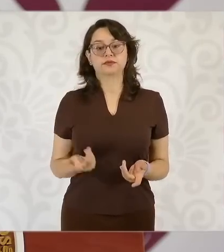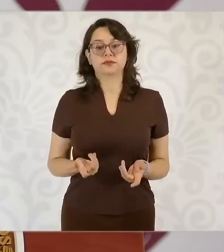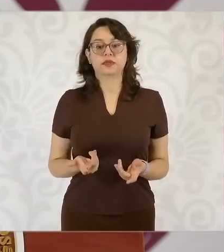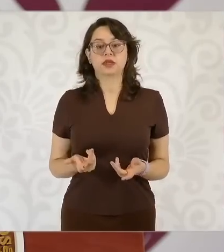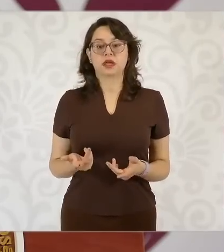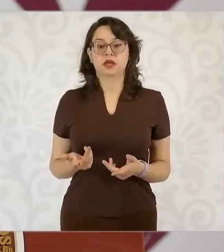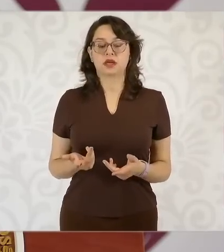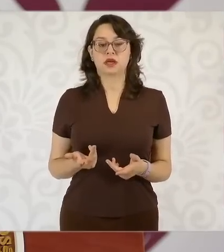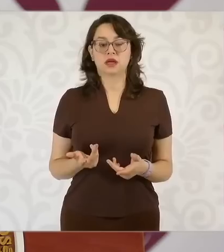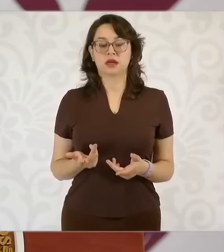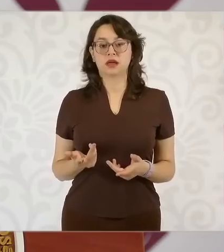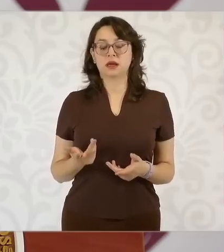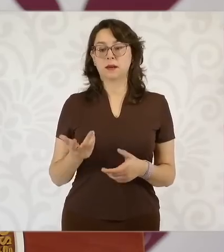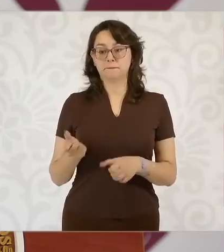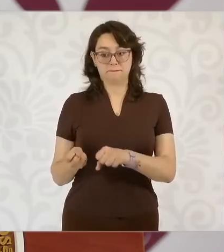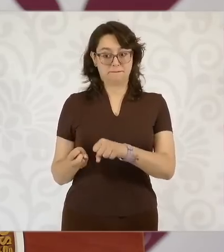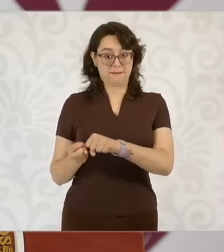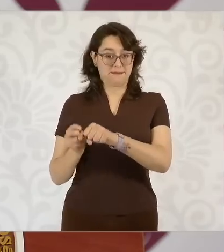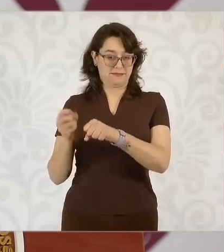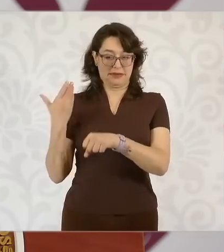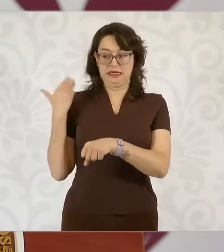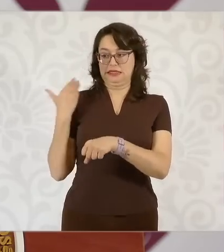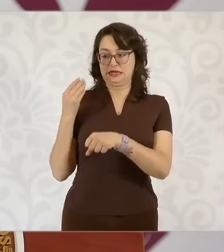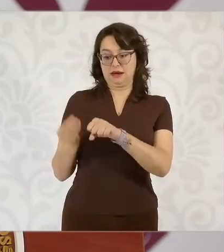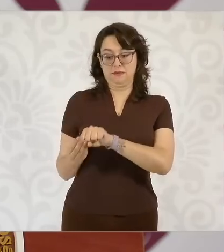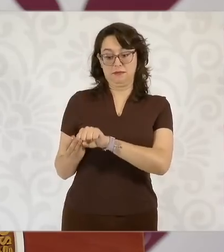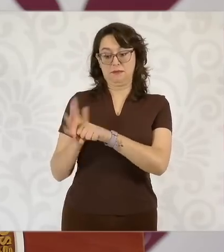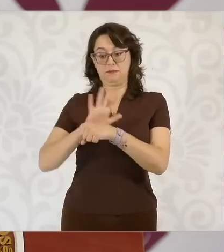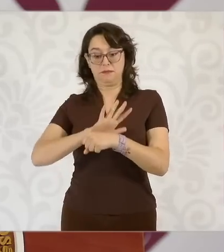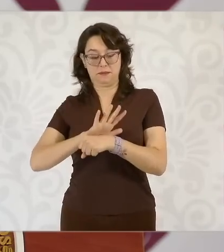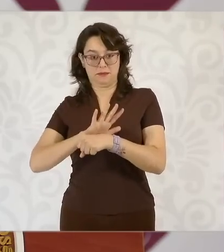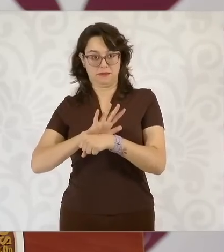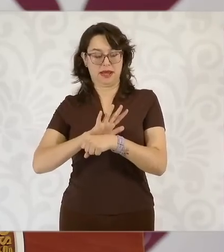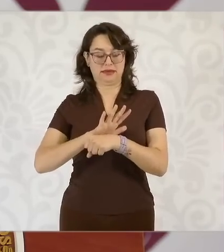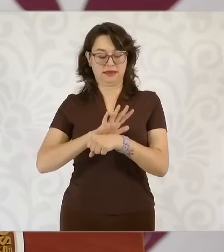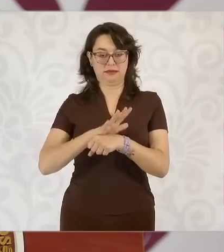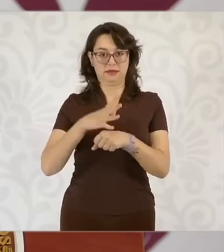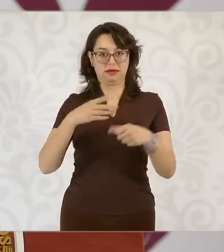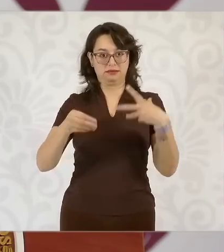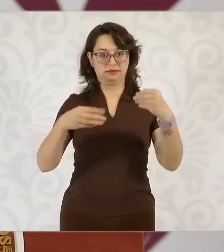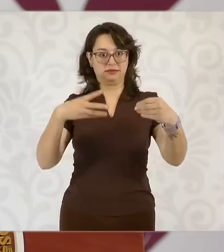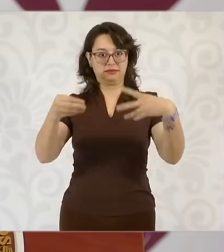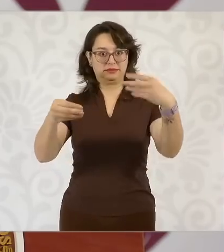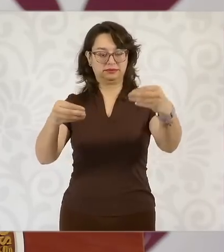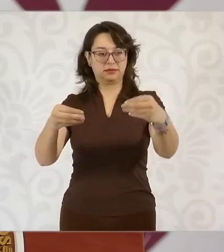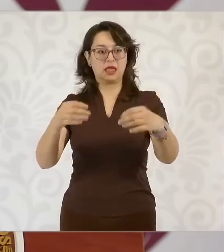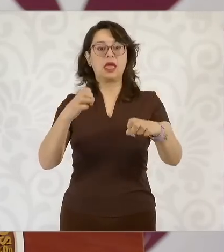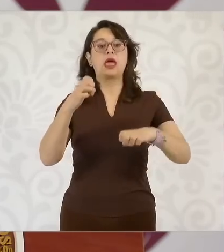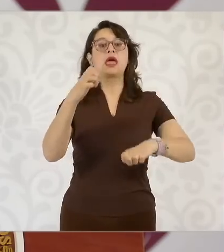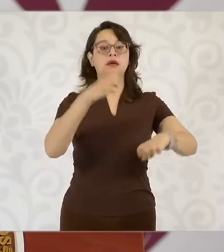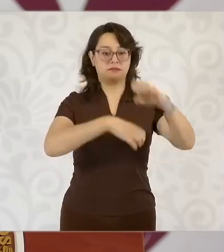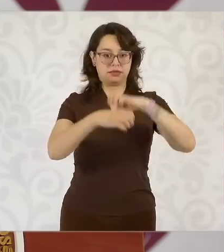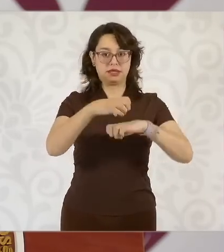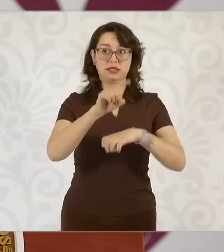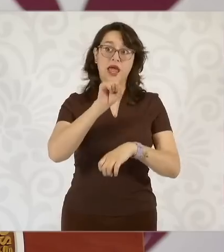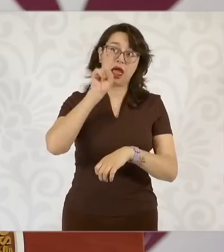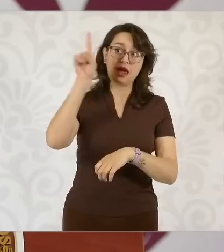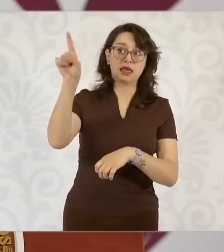que estaban en China decidieron venir a México a instalarse aquí o empresas que ya existen en